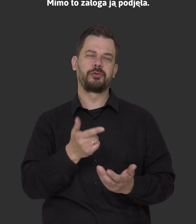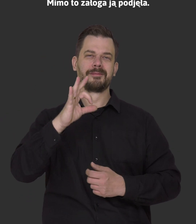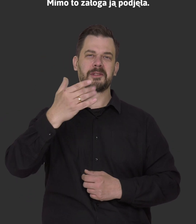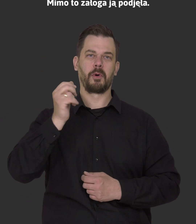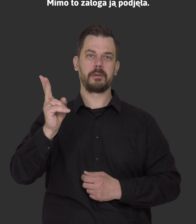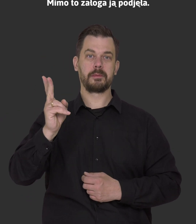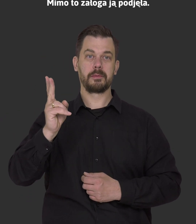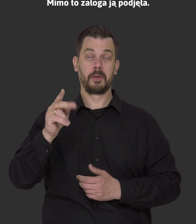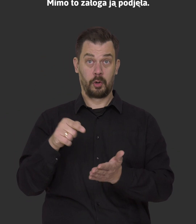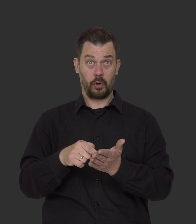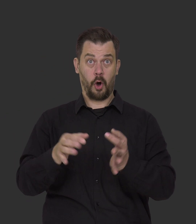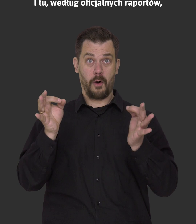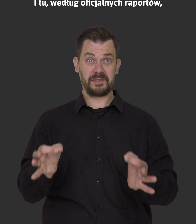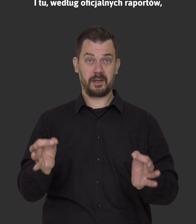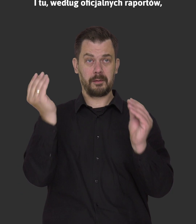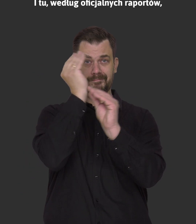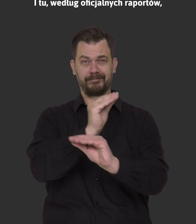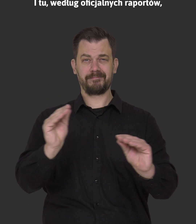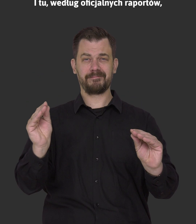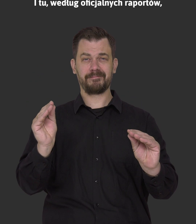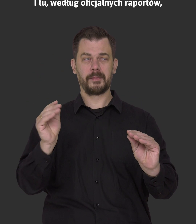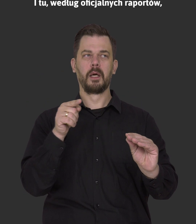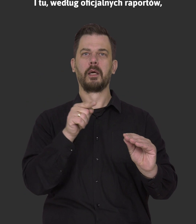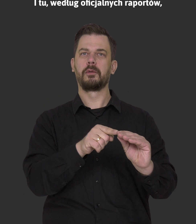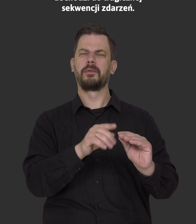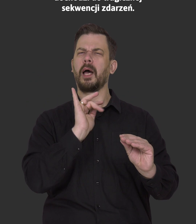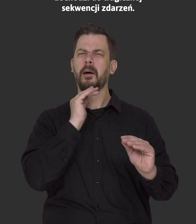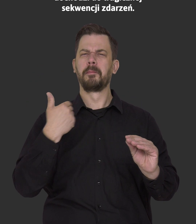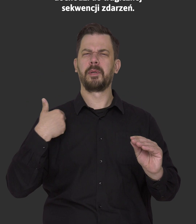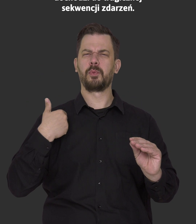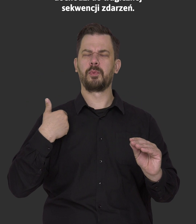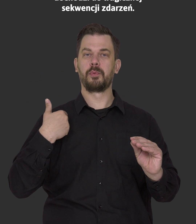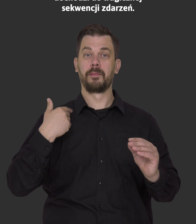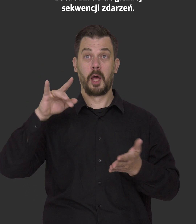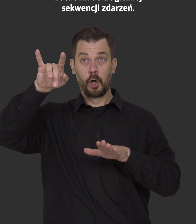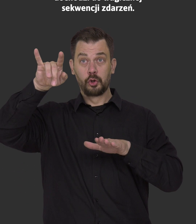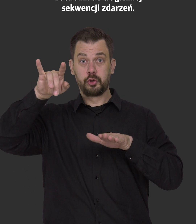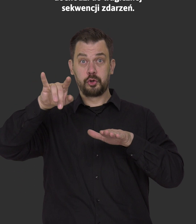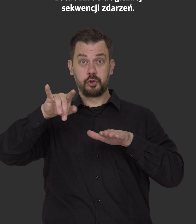Mimo to załoga ją podjęła. I tu, według oficjalnych raportów, dochodzi do tragicznej sekwencji zdarzeń.